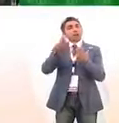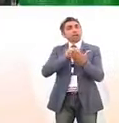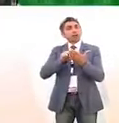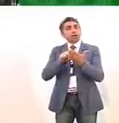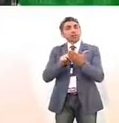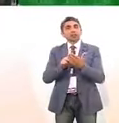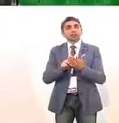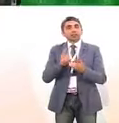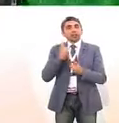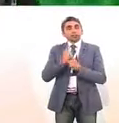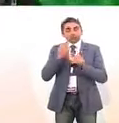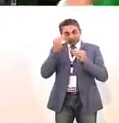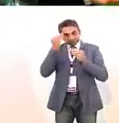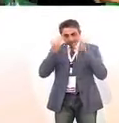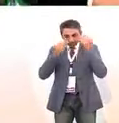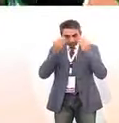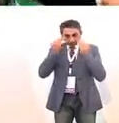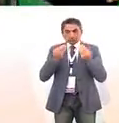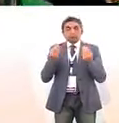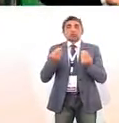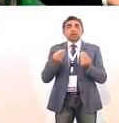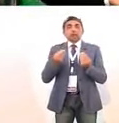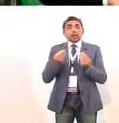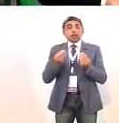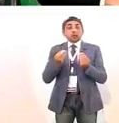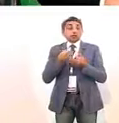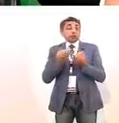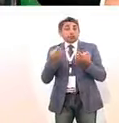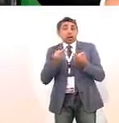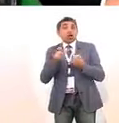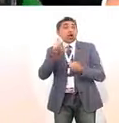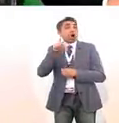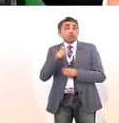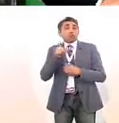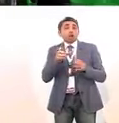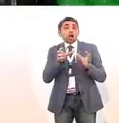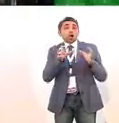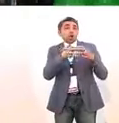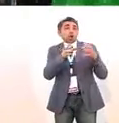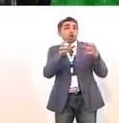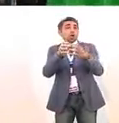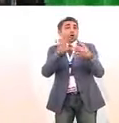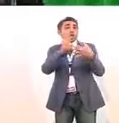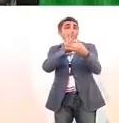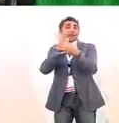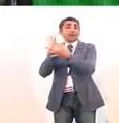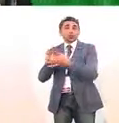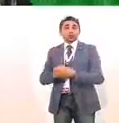fare i conti. Ed è evidente che impone le coalizioni. E condivido dalla A alla Z il